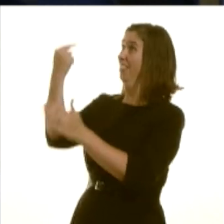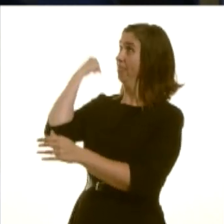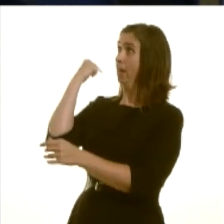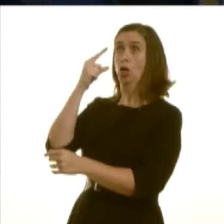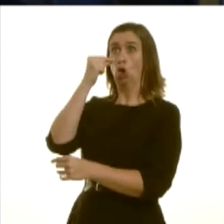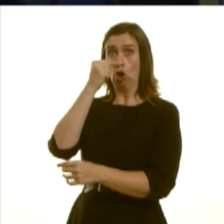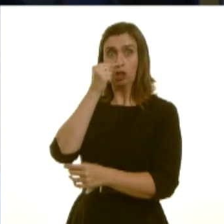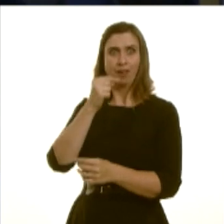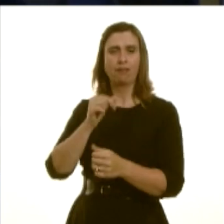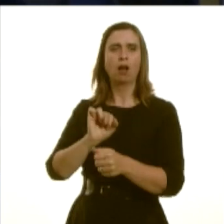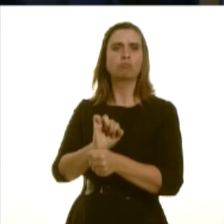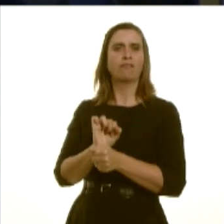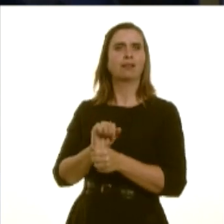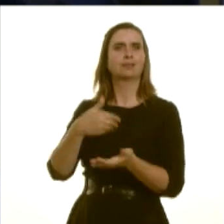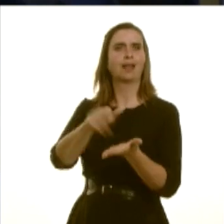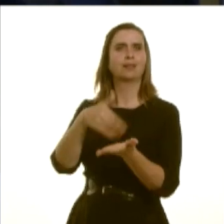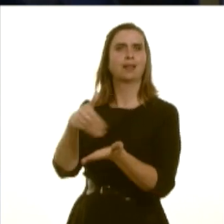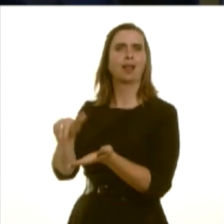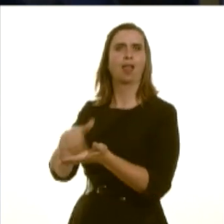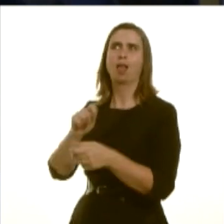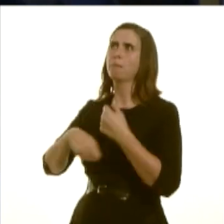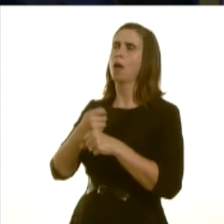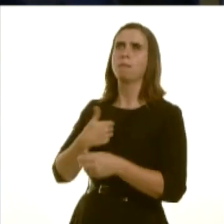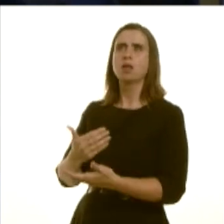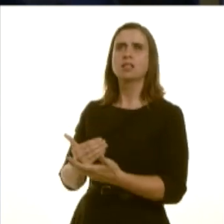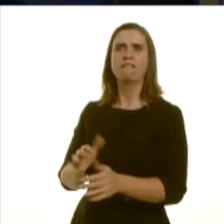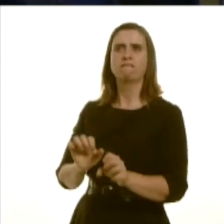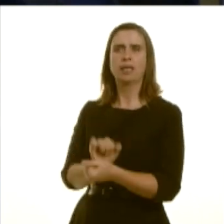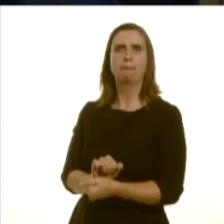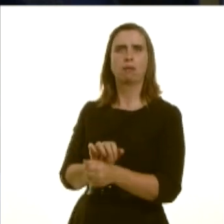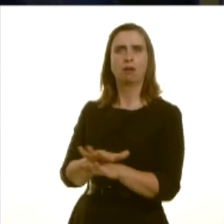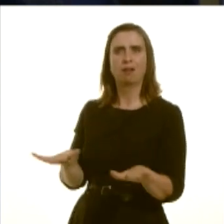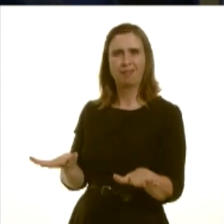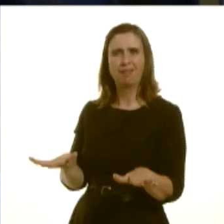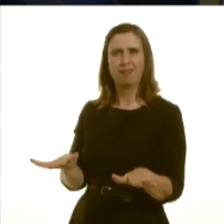deall mai dim ond eleni yr ymgynghorodd eich Llywodraeth ar y rheoliadau ond o’r gyfathrebiaeth